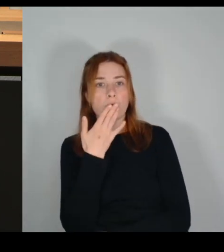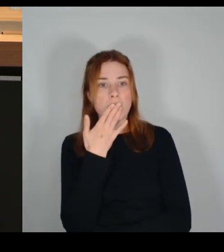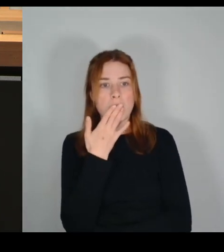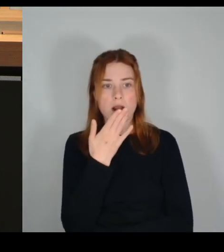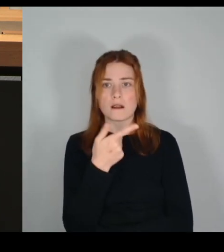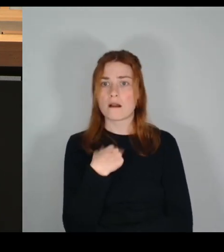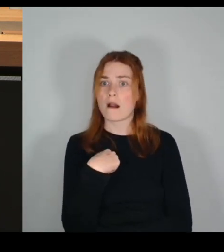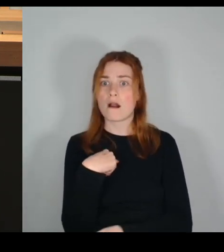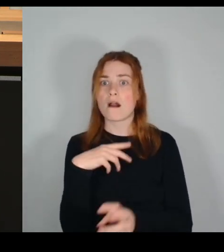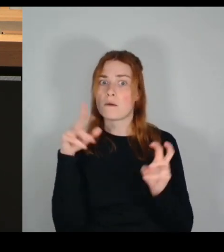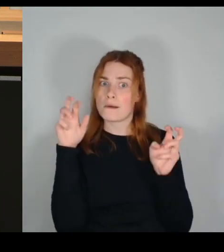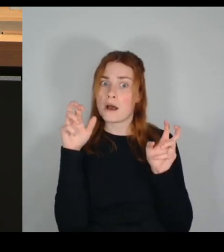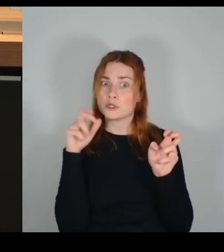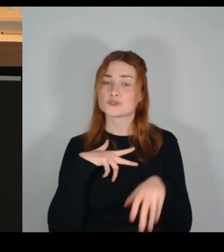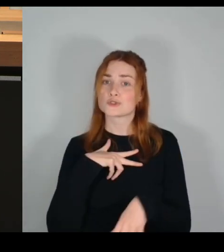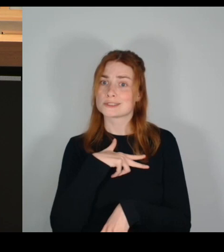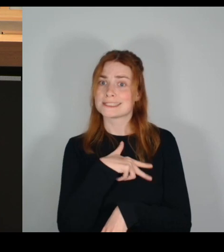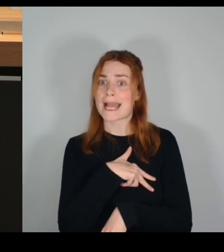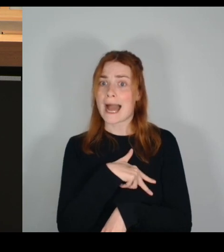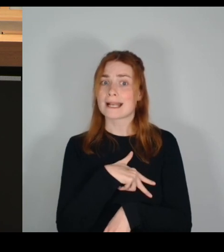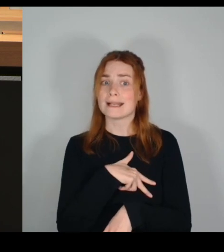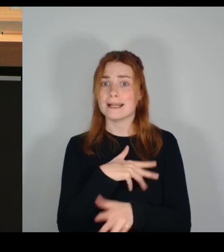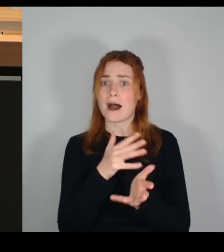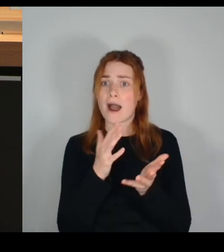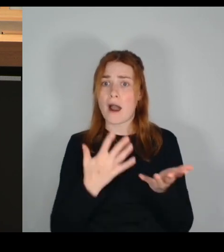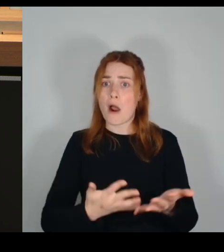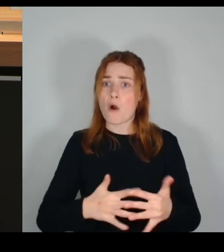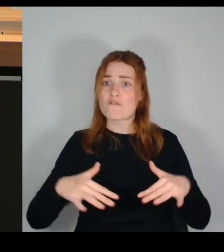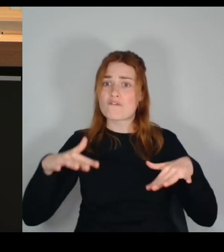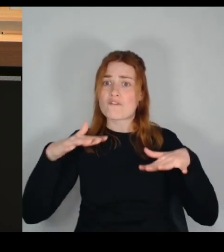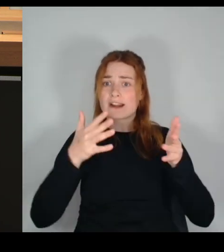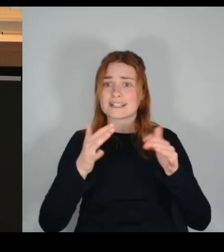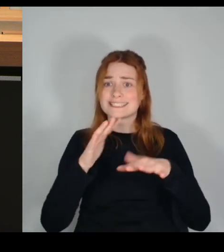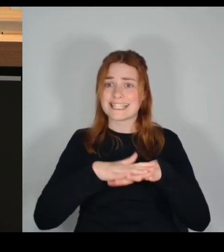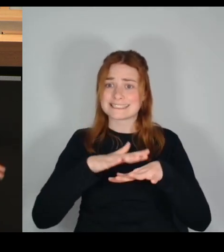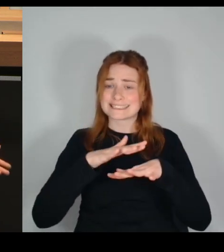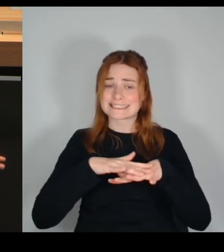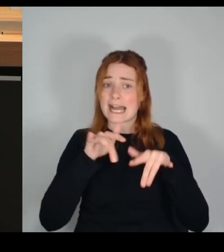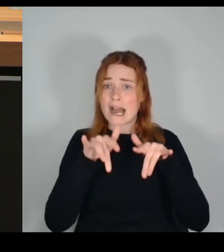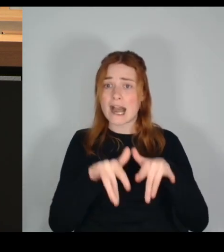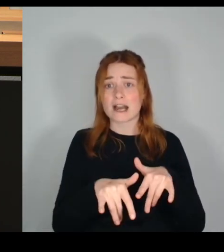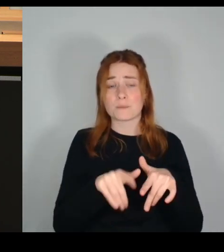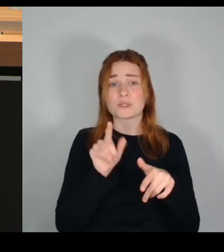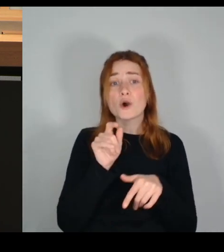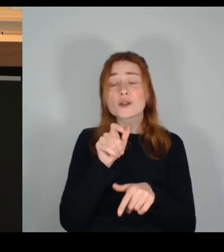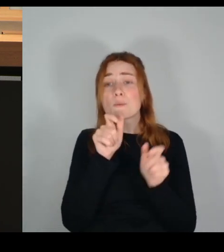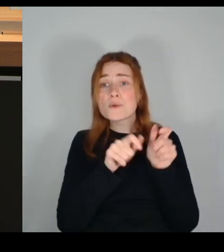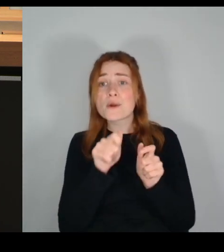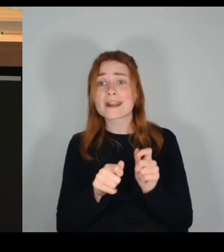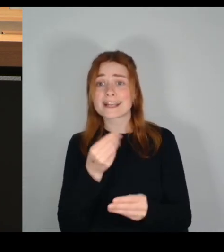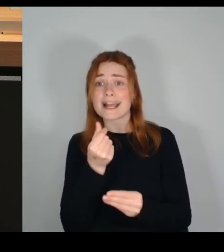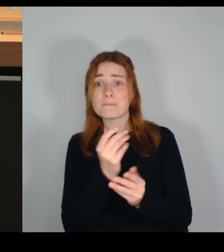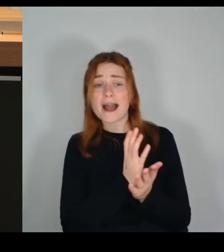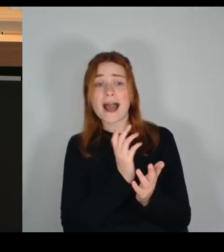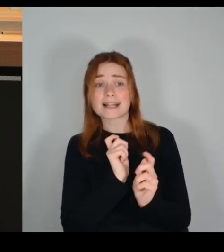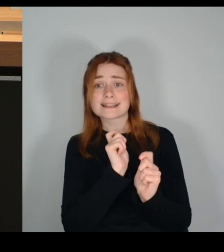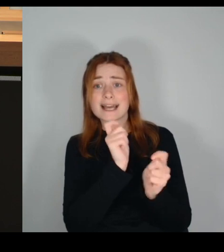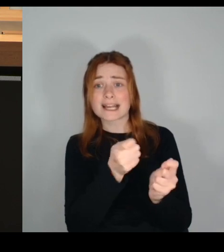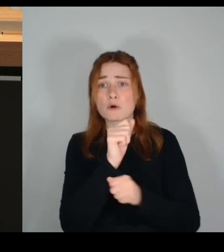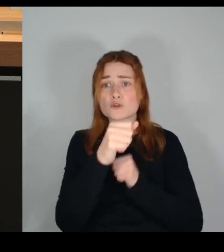im Kern Wenn du Bürgergeld beantragst, bist du ein fauler Taugenichts. Das haben wir auch in den letzten Tagen auf Bundesebene gesehen und dafür sollten sich